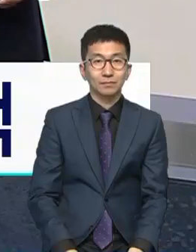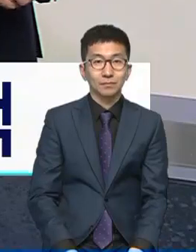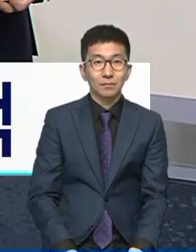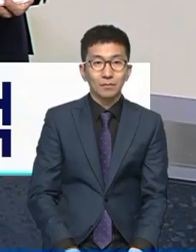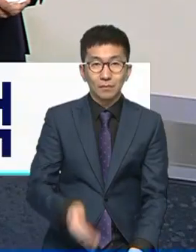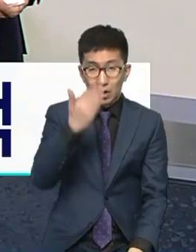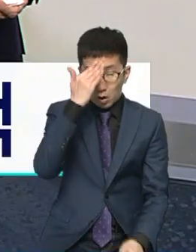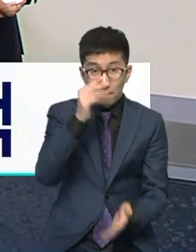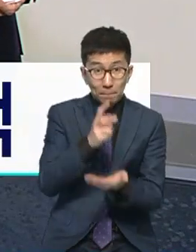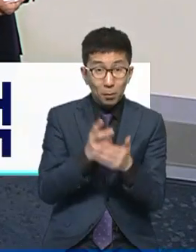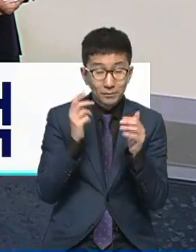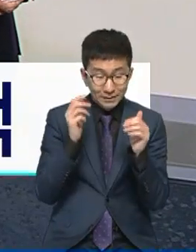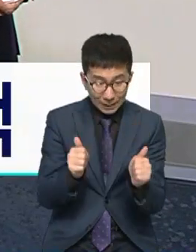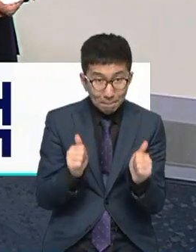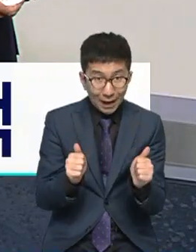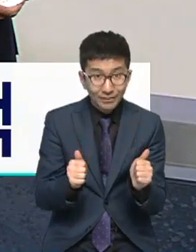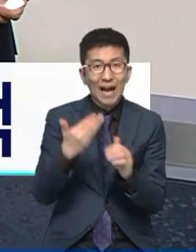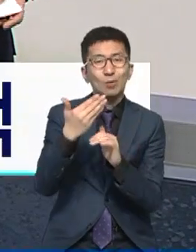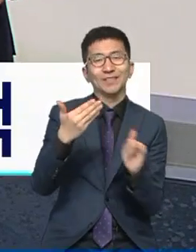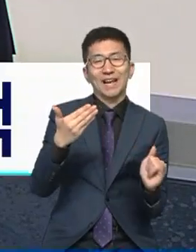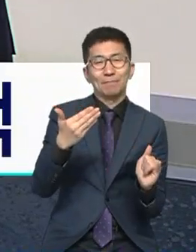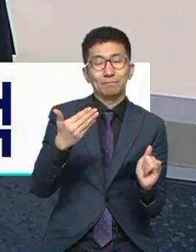(앵커) 헌법재판관 9명의 의견은 모든 사안에서 5:4로 갈렸습니다.